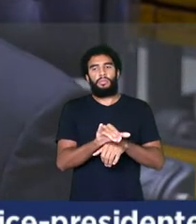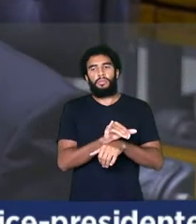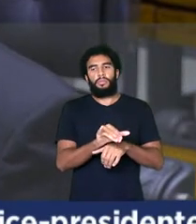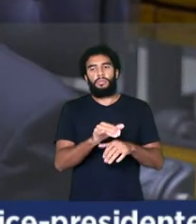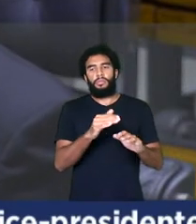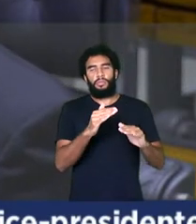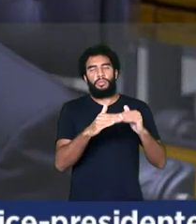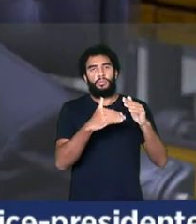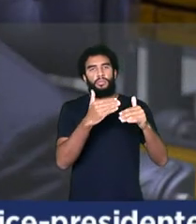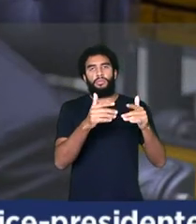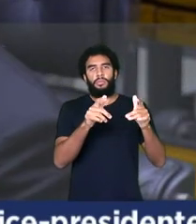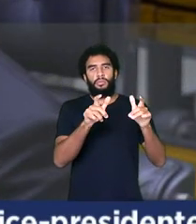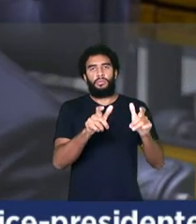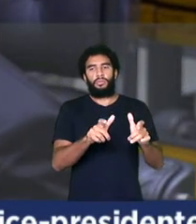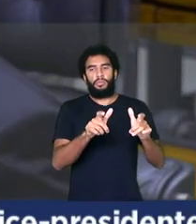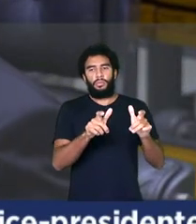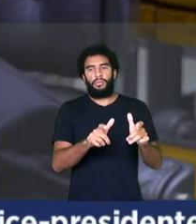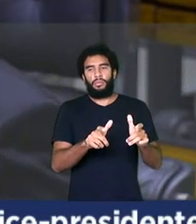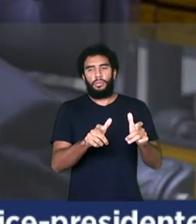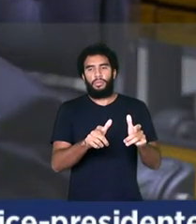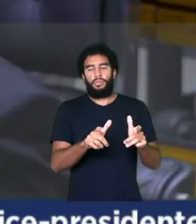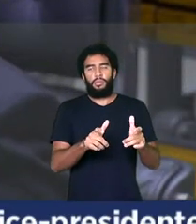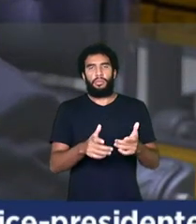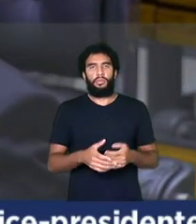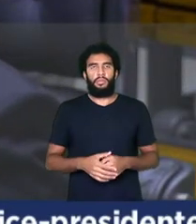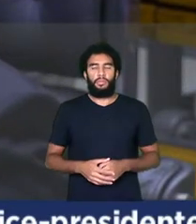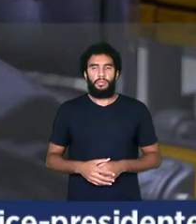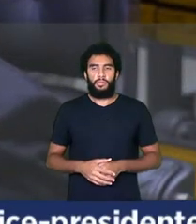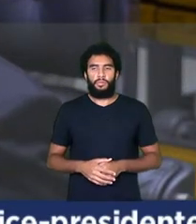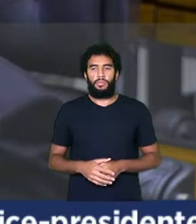PENSAMENTO DO POVO, O DESTAQUE É ABSOLUTAMENTE INCOERENTE COM O DESENVOLVIMENTO DE LOCAIS DE BAIXO